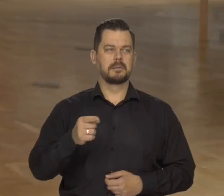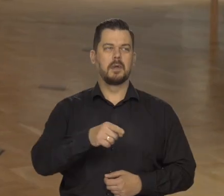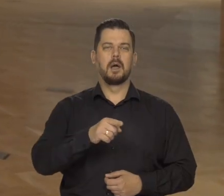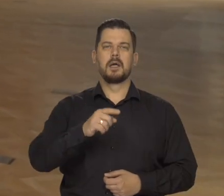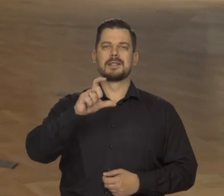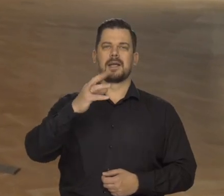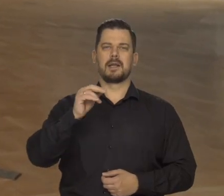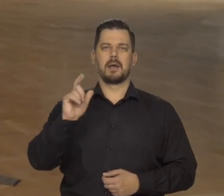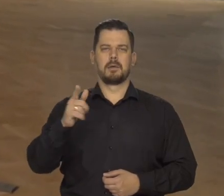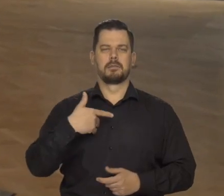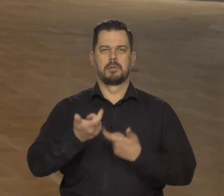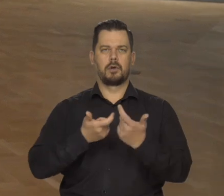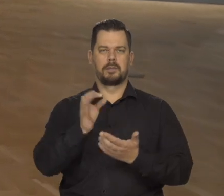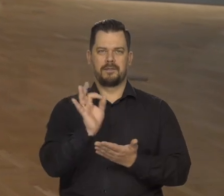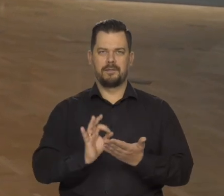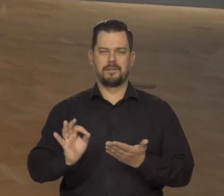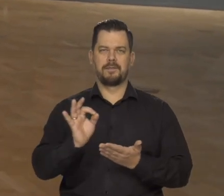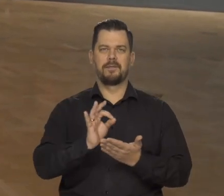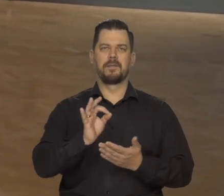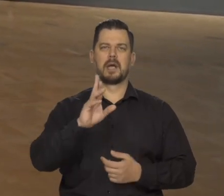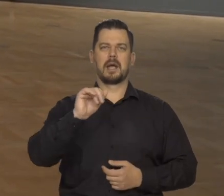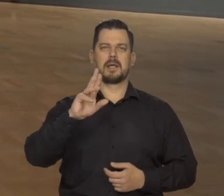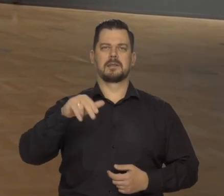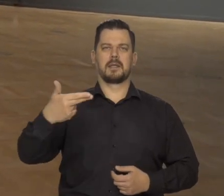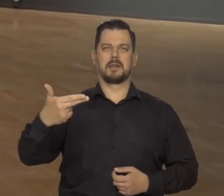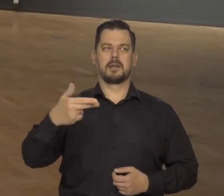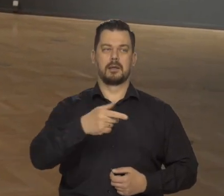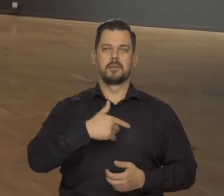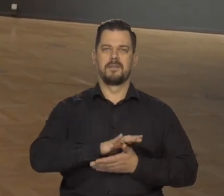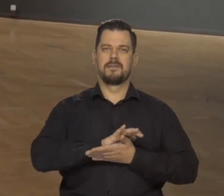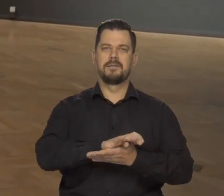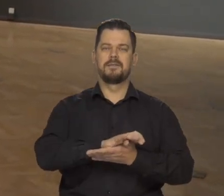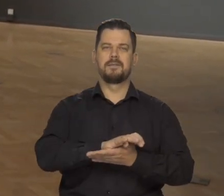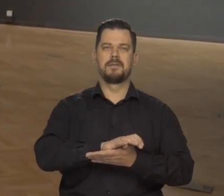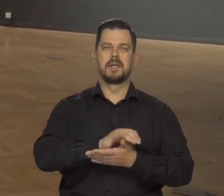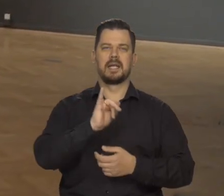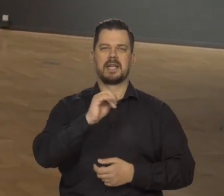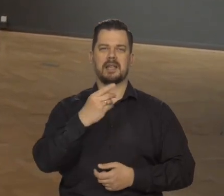Celnikier tworzy ilustracje do opowiadań Awroma Rejzena wydanych w Polsce przez wydawnictwo Idisz Buch.